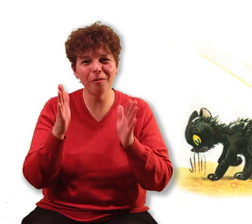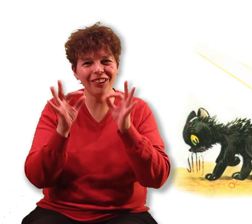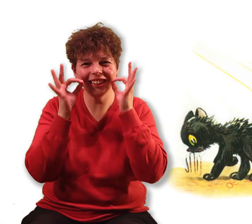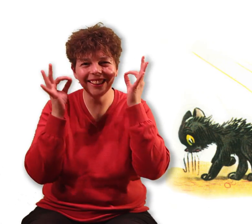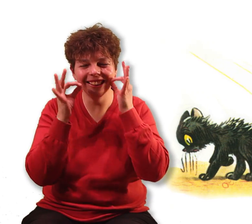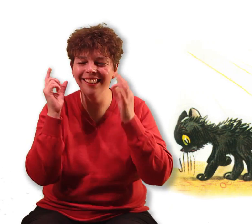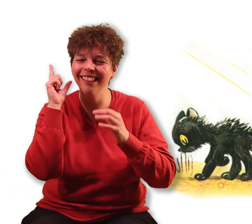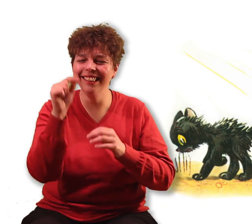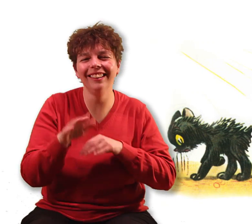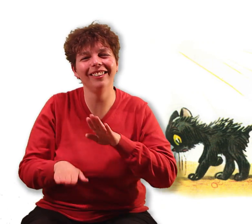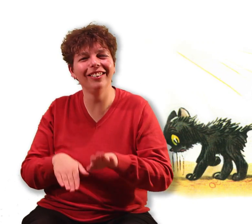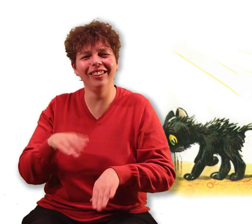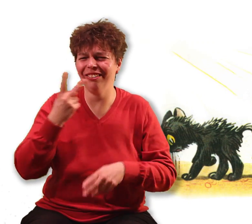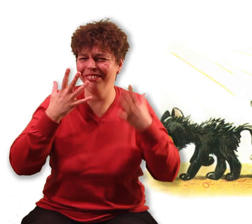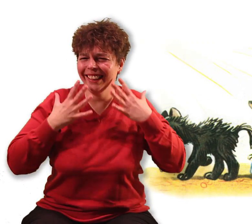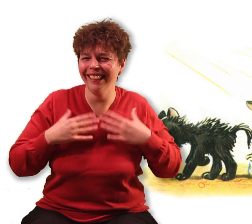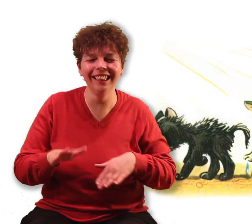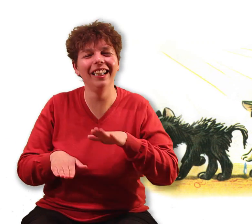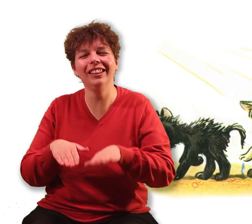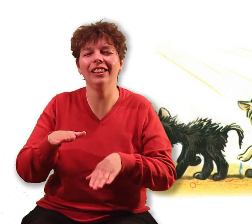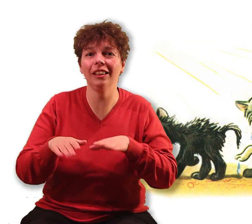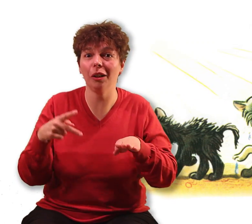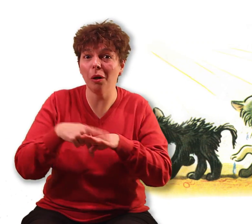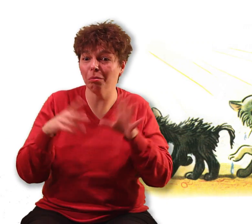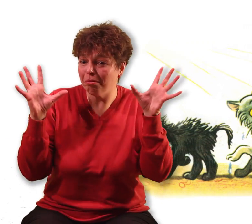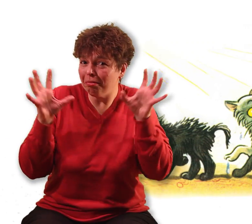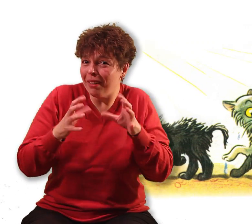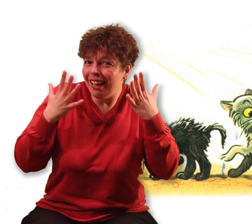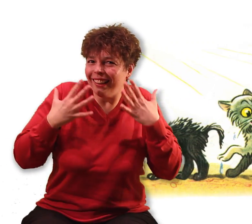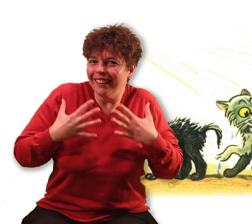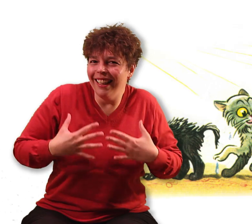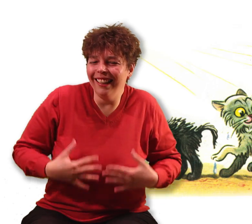És a három vizes kiscica elindult hazafelé. Útközben szépen megszáradtak, és olyanok lettek, mint voltak: